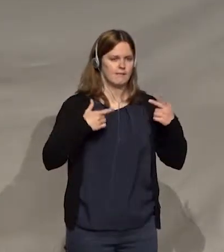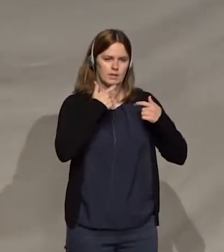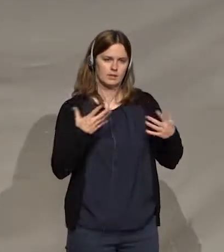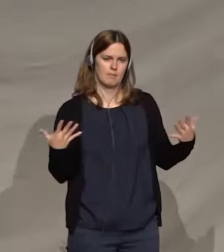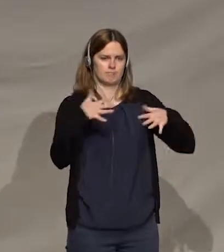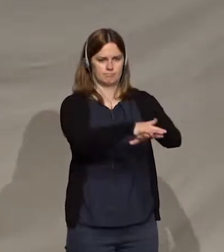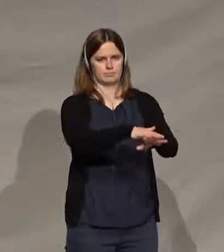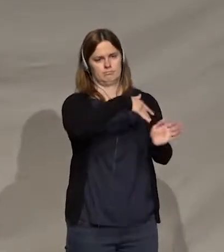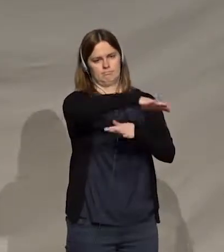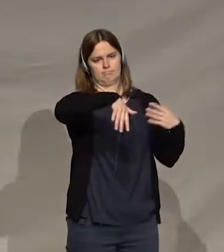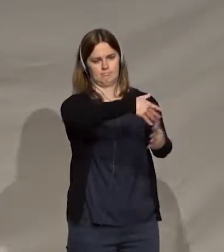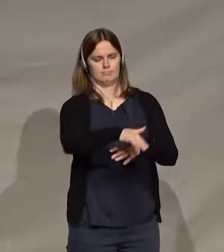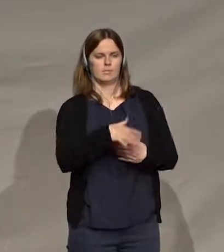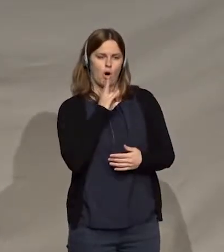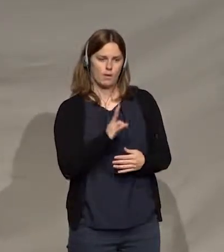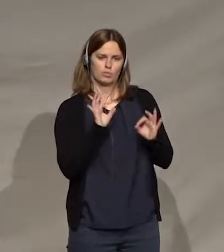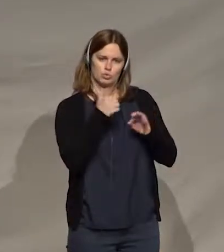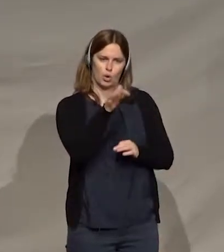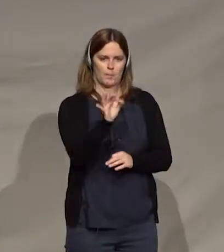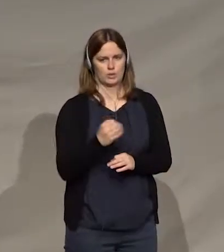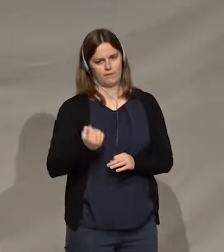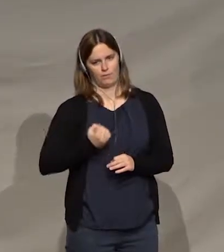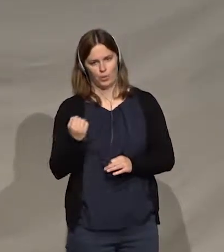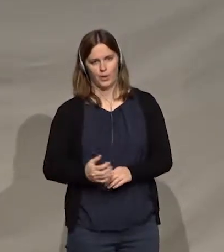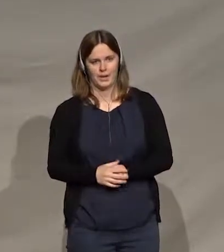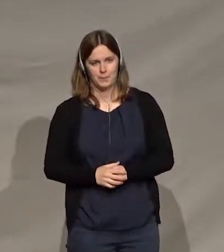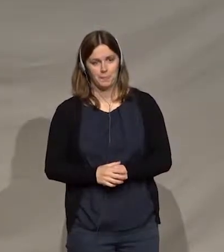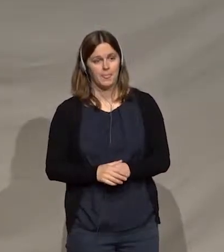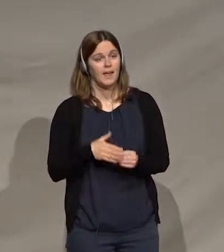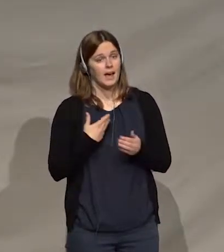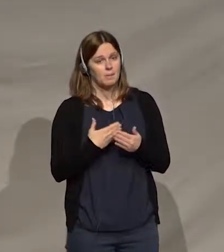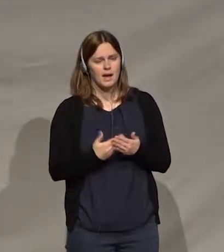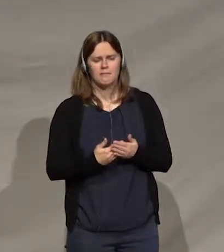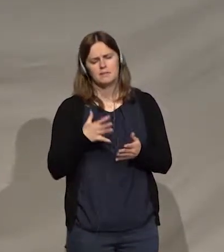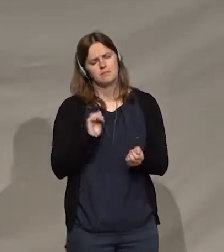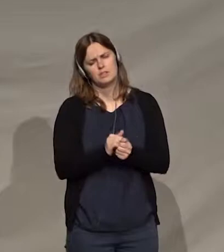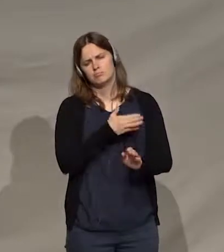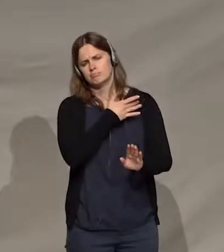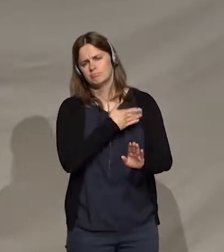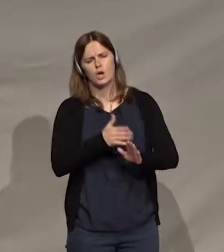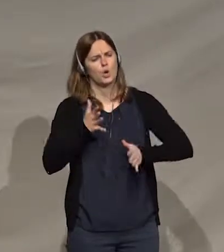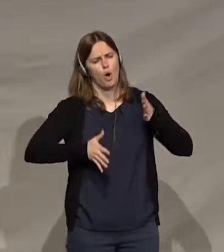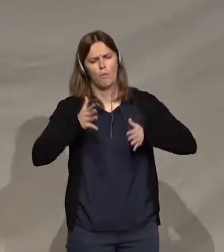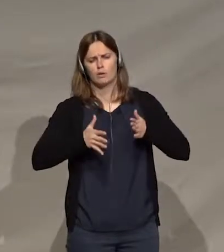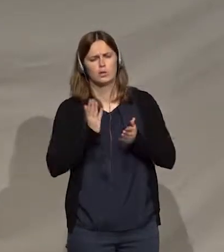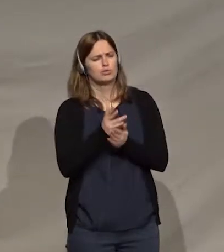A jsme velmi rádi, že vám to můžeme představit i tady v ČR.